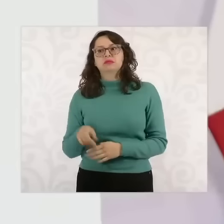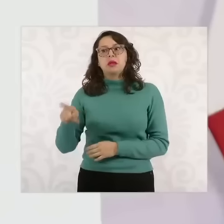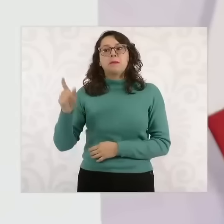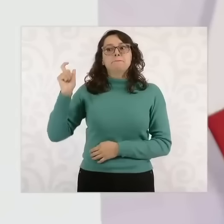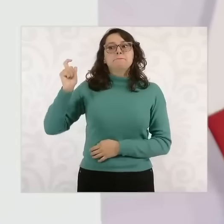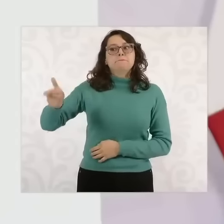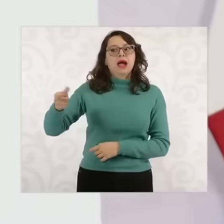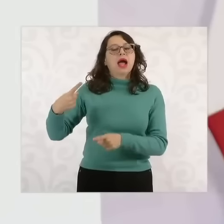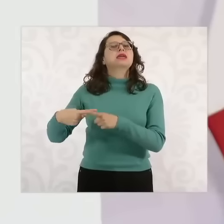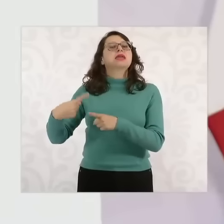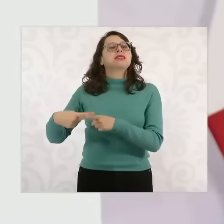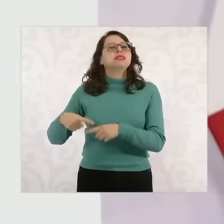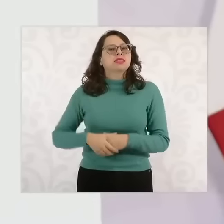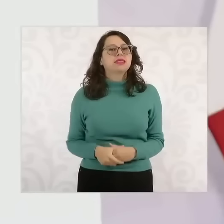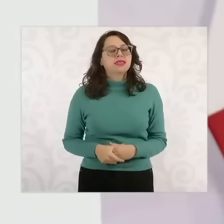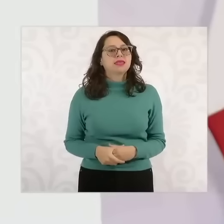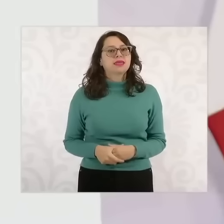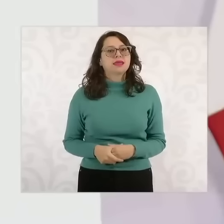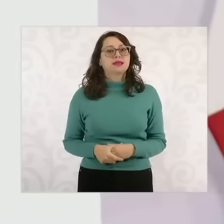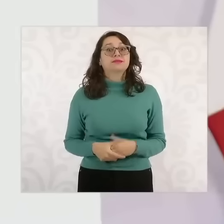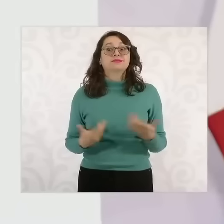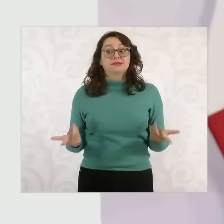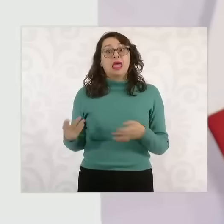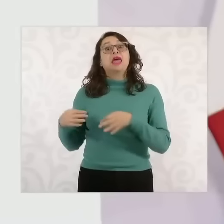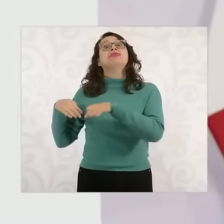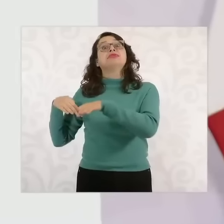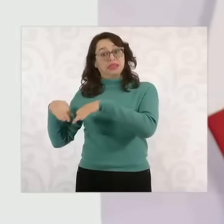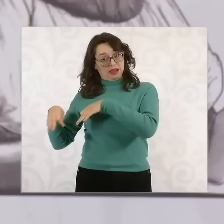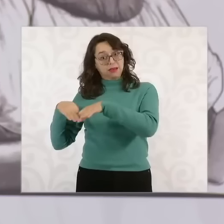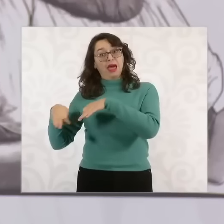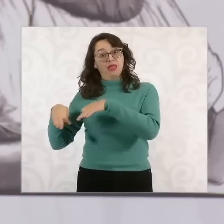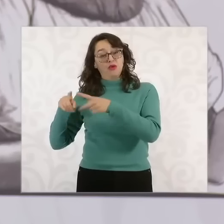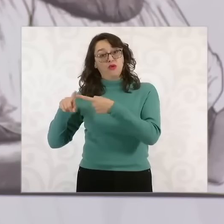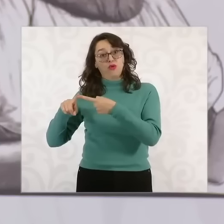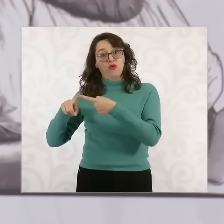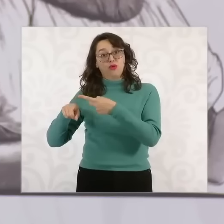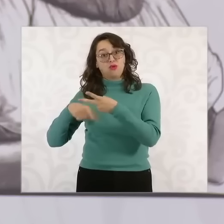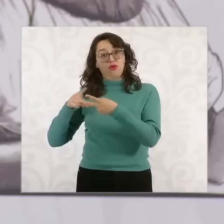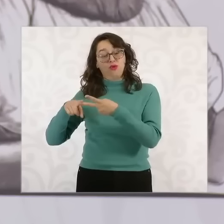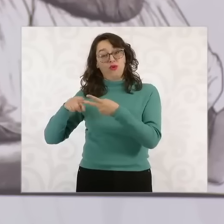trabajadores que están afiliados al IMS, de los patrones y del gobierno federal.